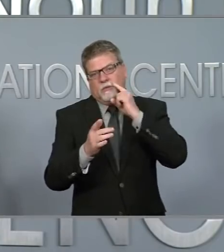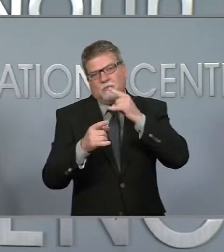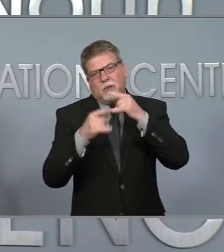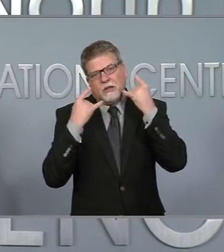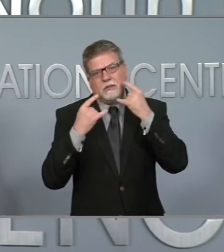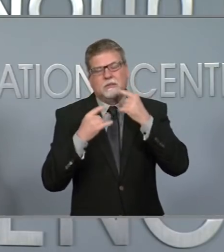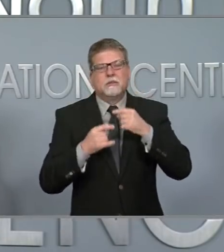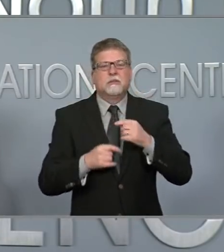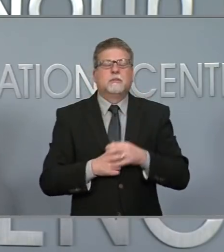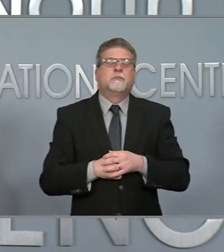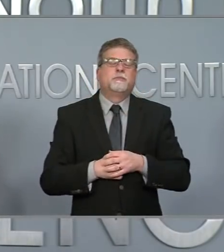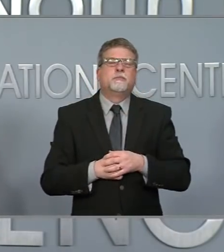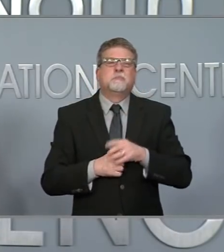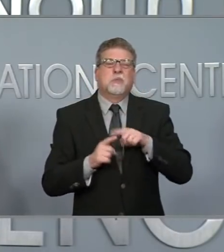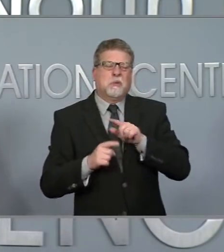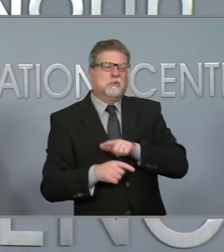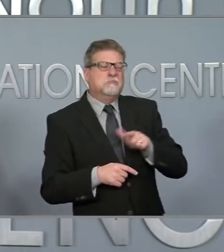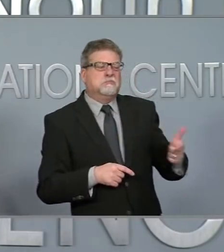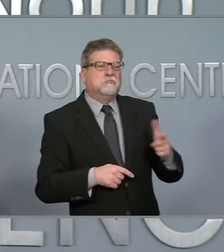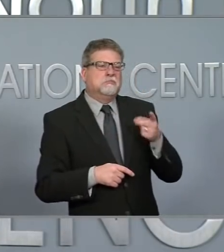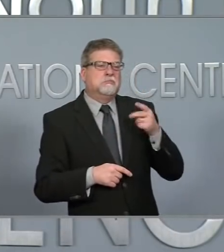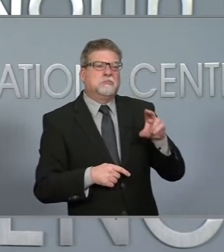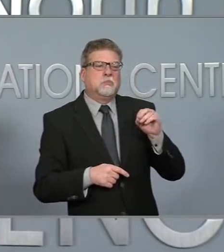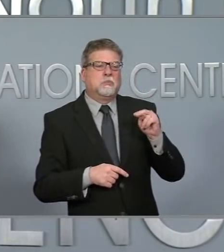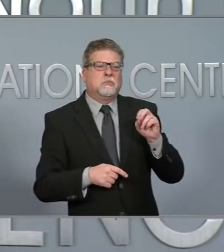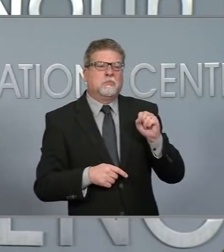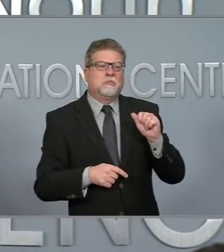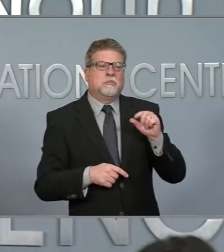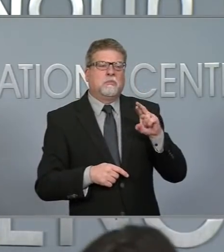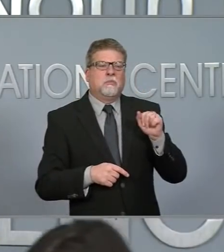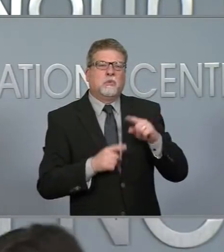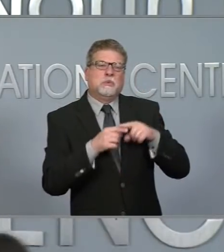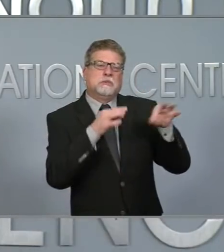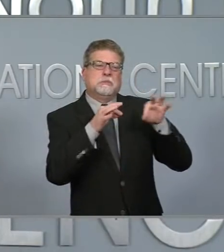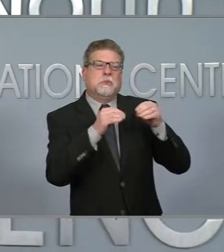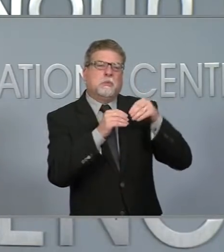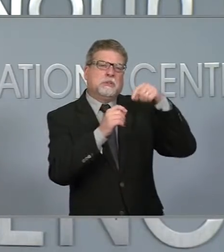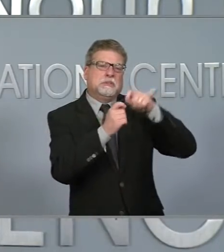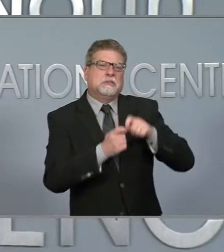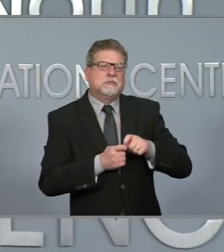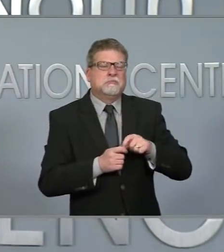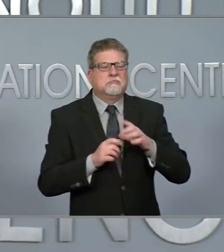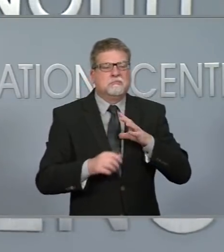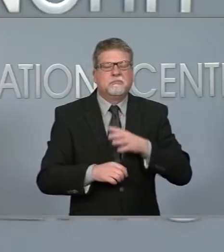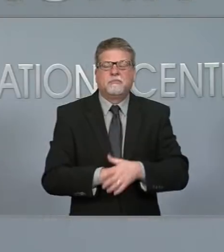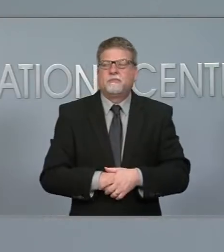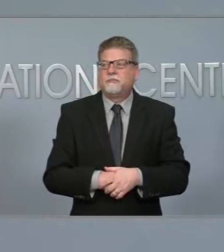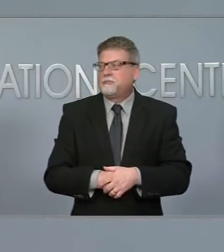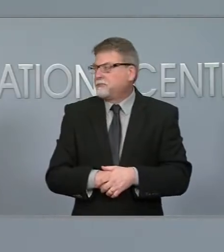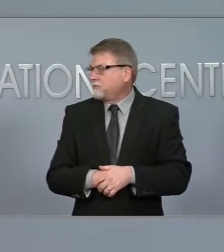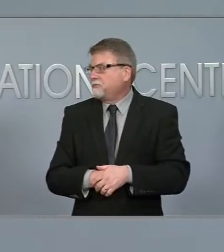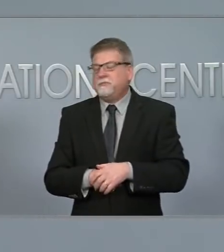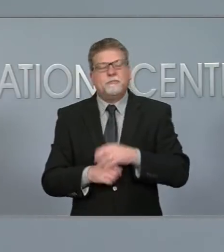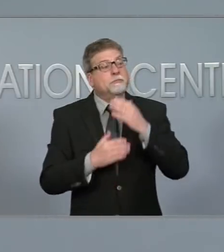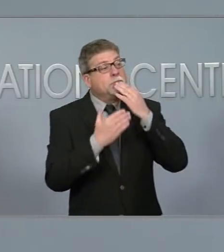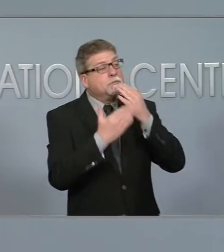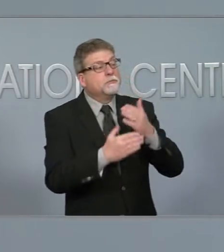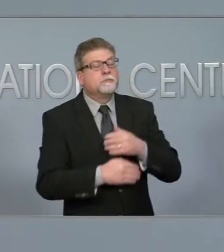cien mil. No es significativa en este momento del virus como